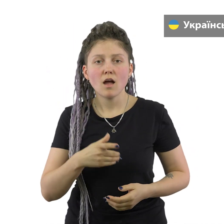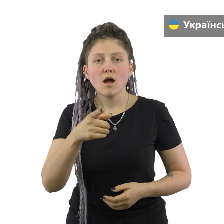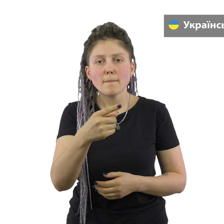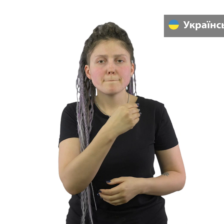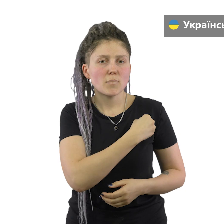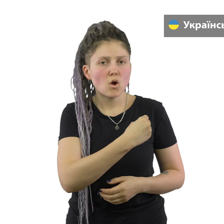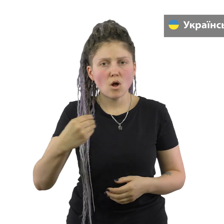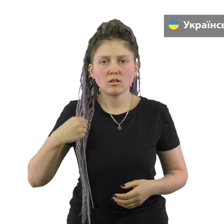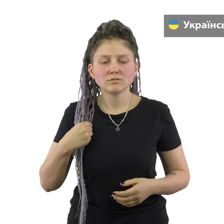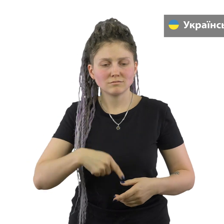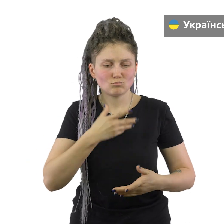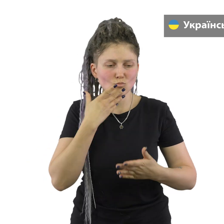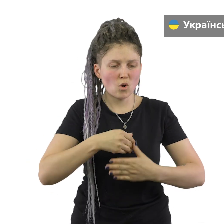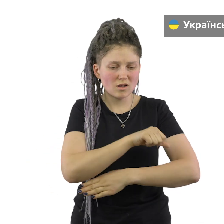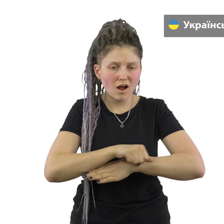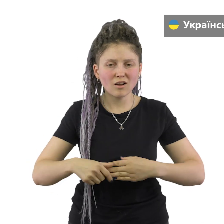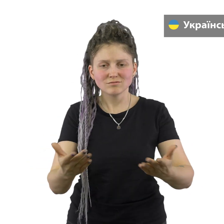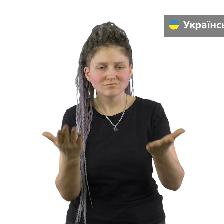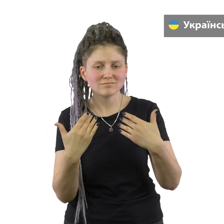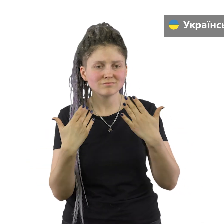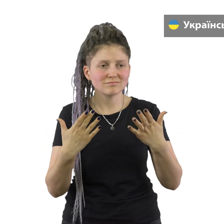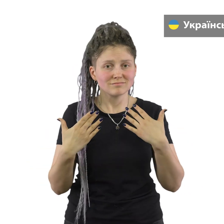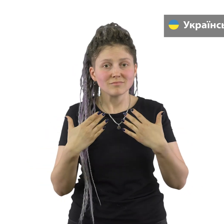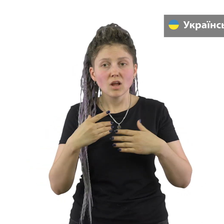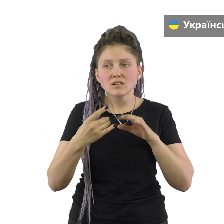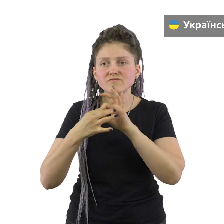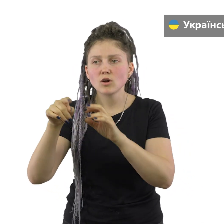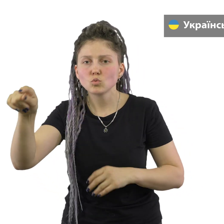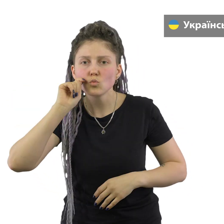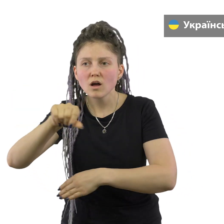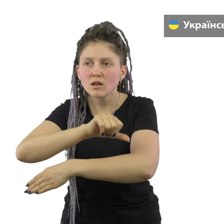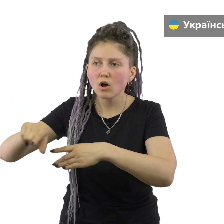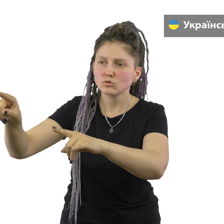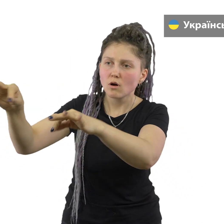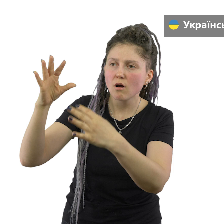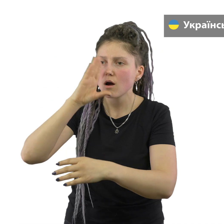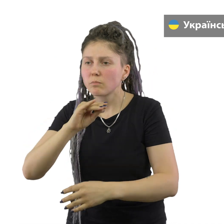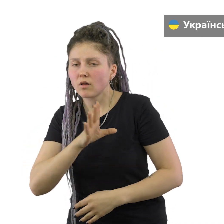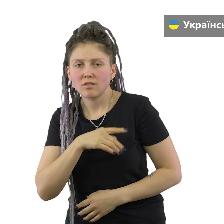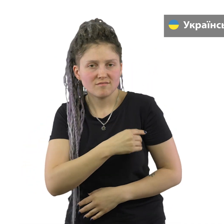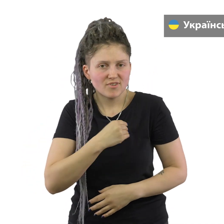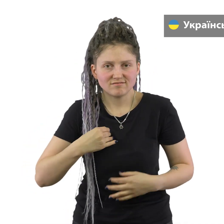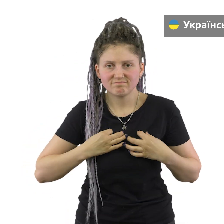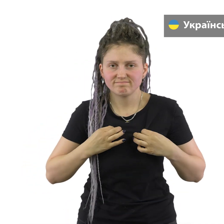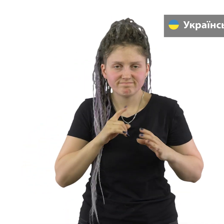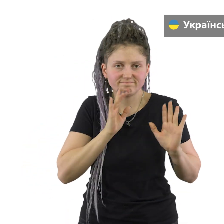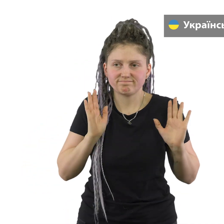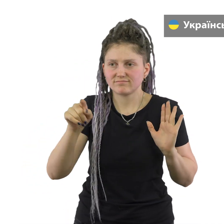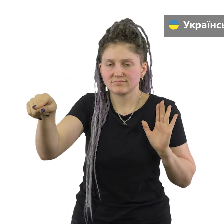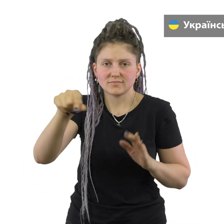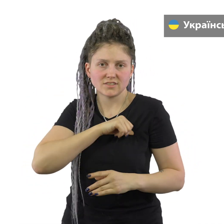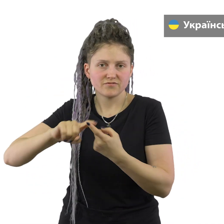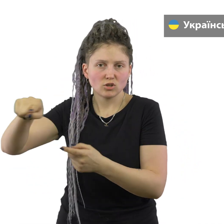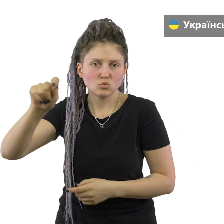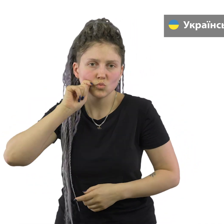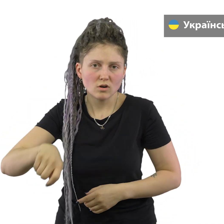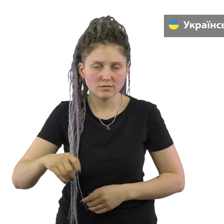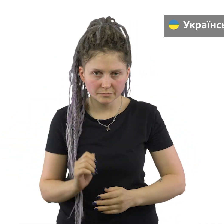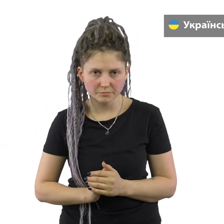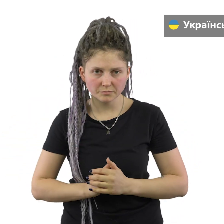Польща не має впливу на прикордонні процедури, які застосовуються при перетині українського кордону.